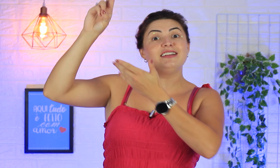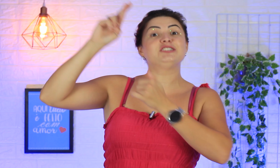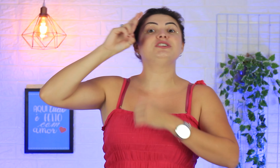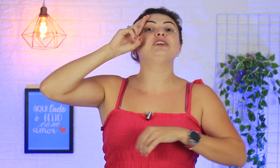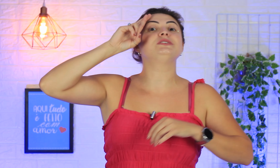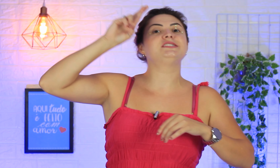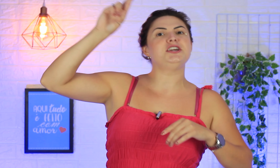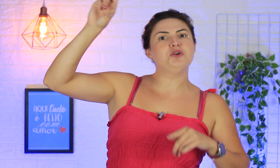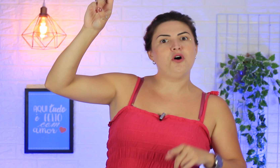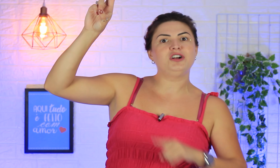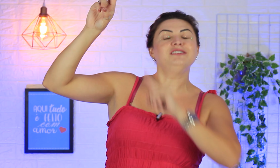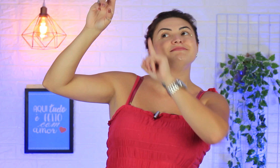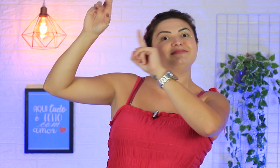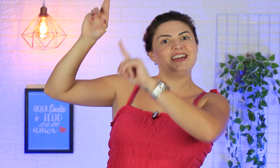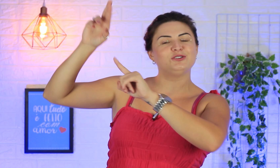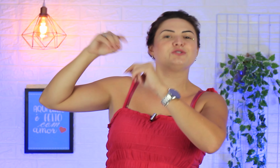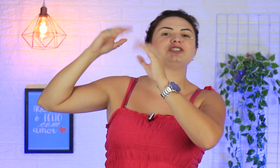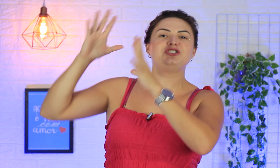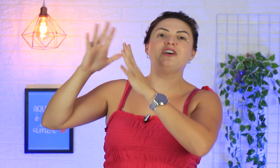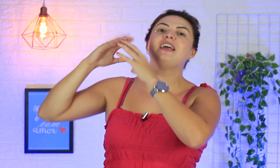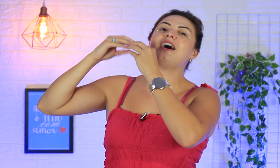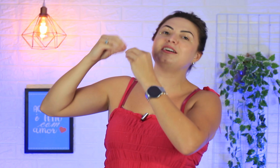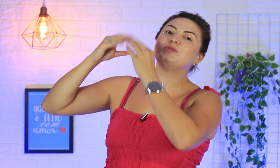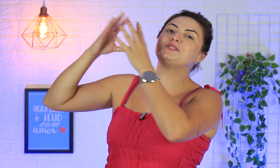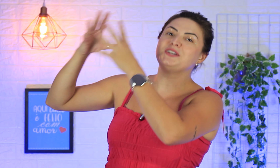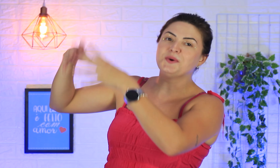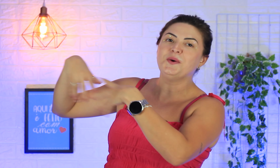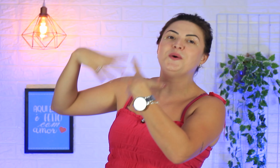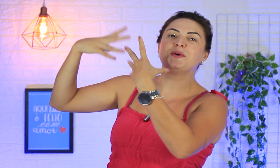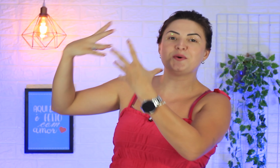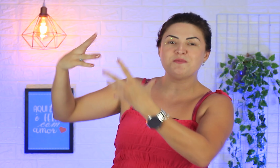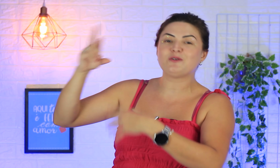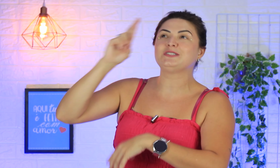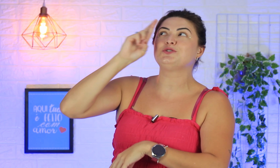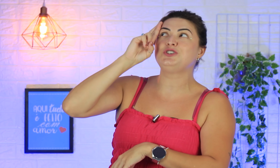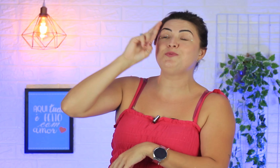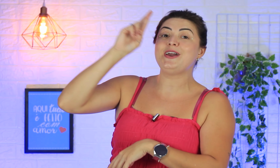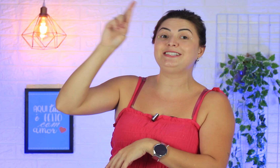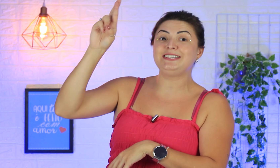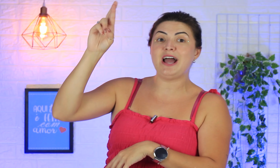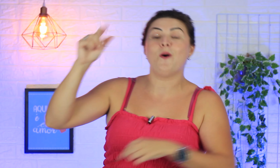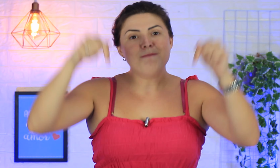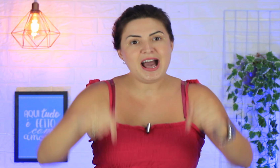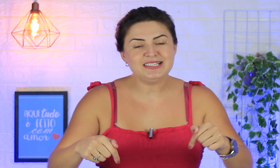relacionado a Senhor Deus quando a gente fala ai meu senhor alguma coisa do tipo é esse sinal mas